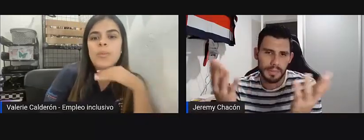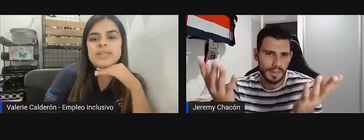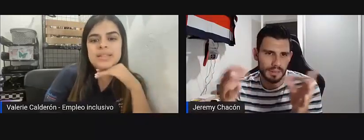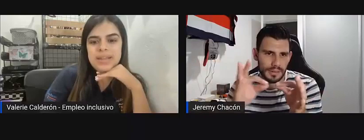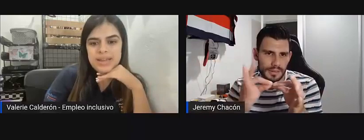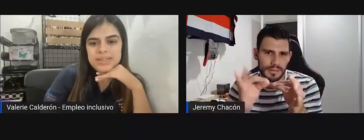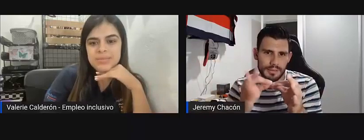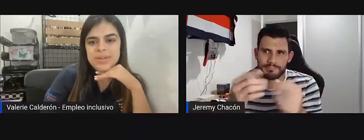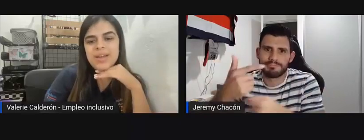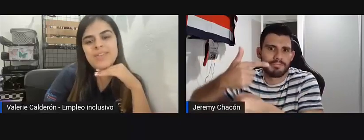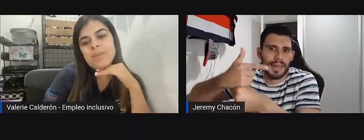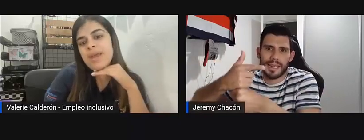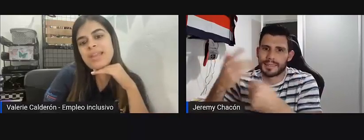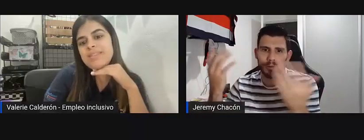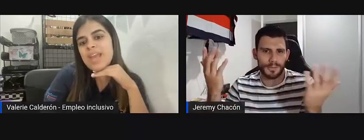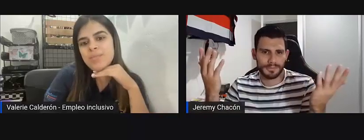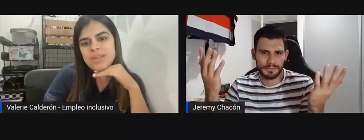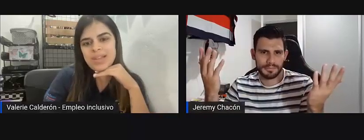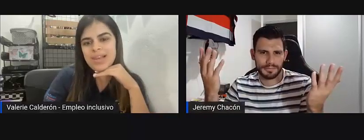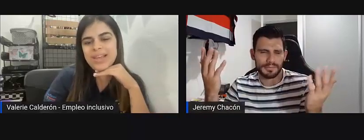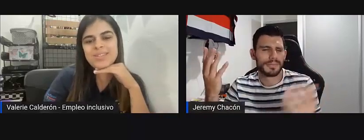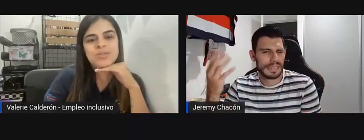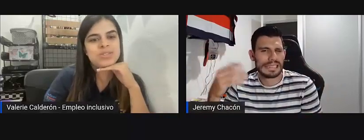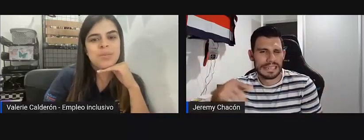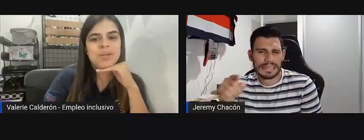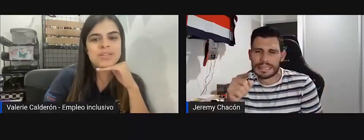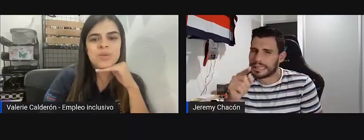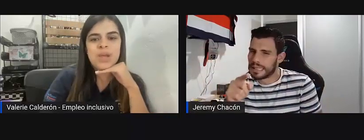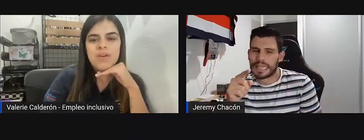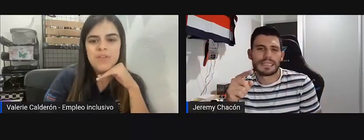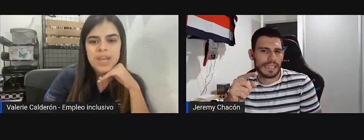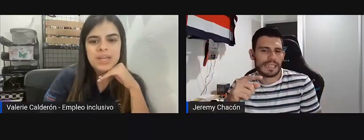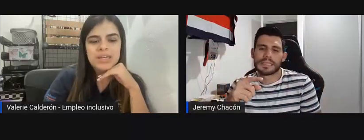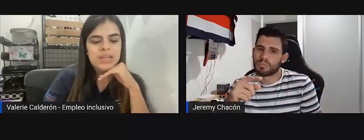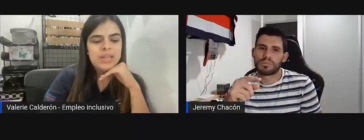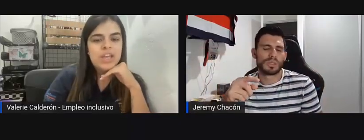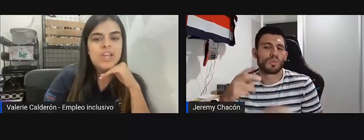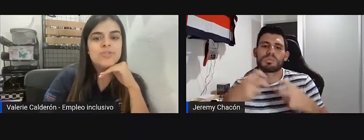poco más atrás verdad el tema del intérprete de lesco siempre ha sido una barrera Entonces